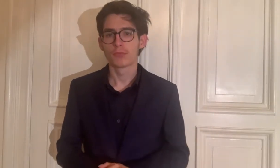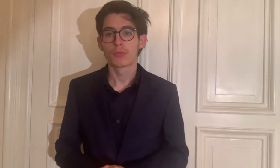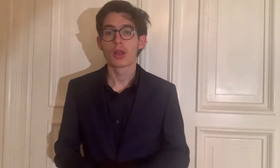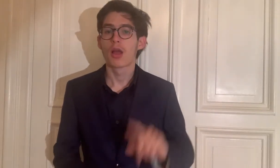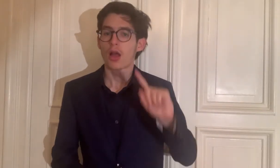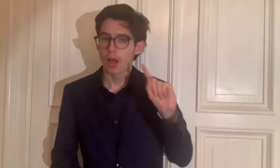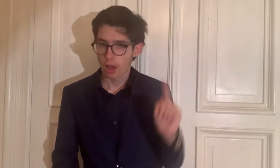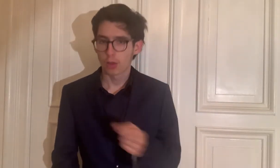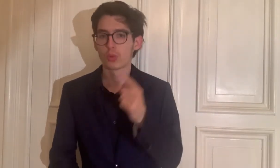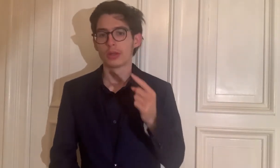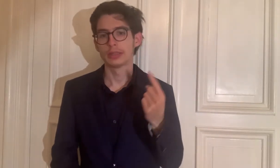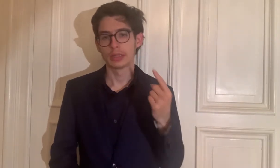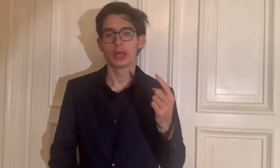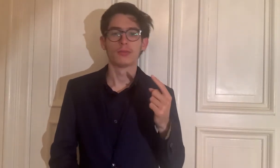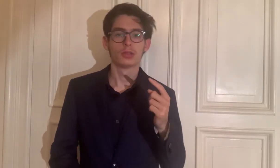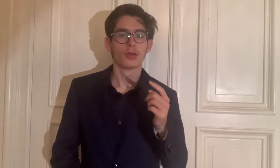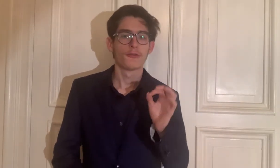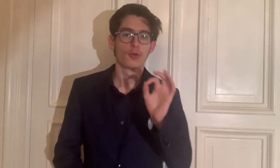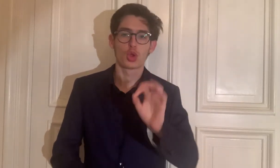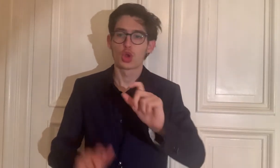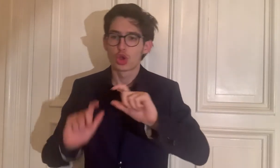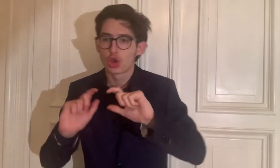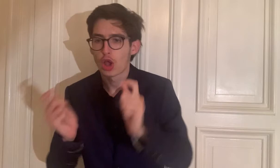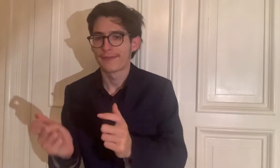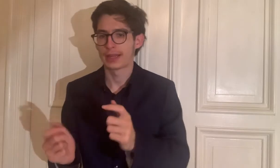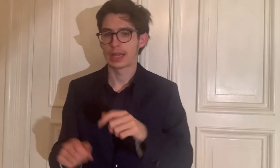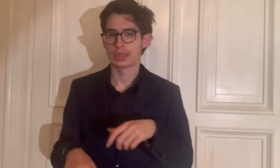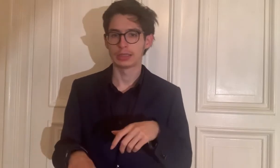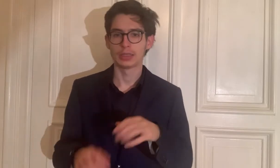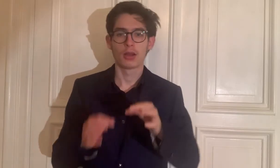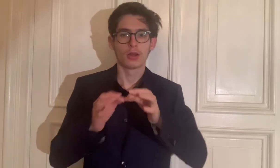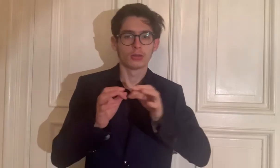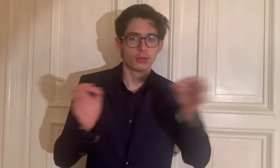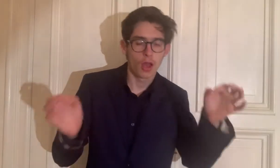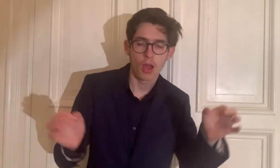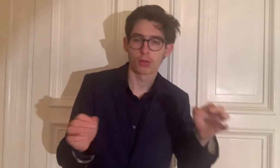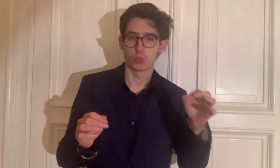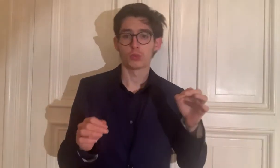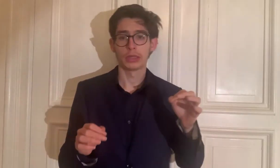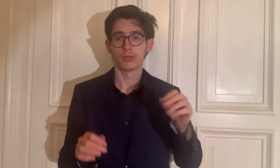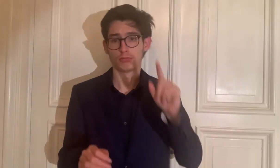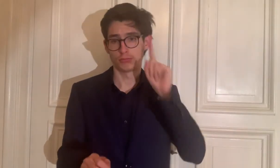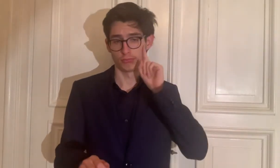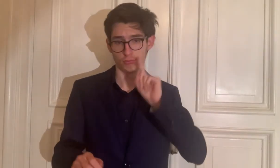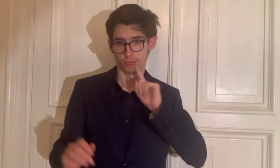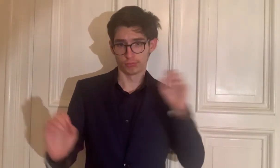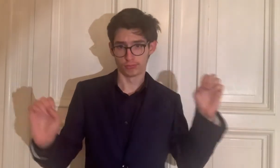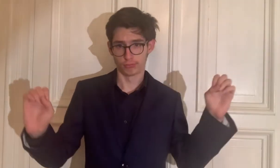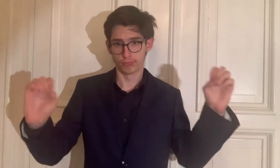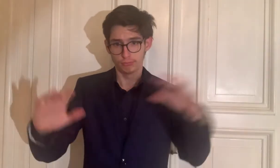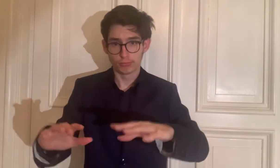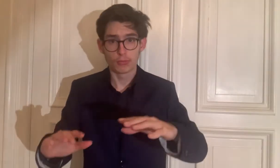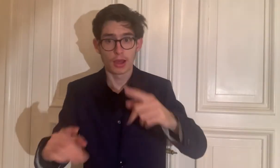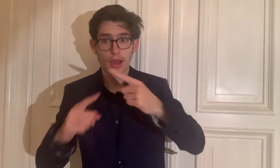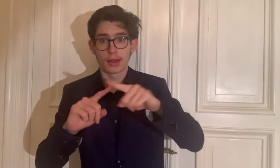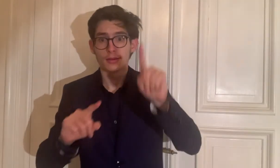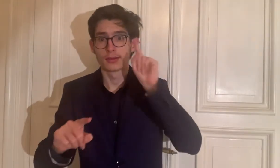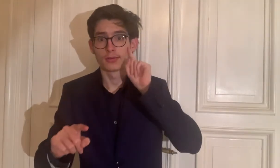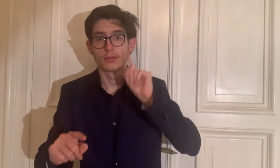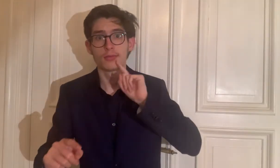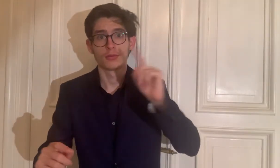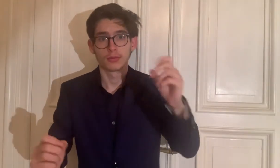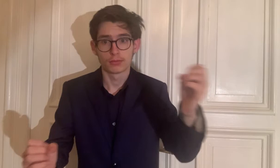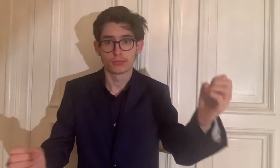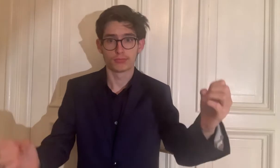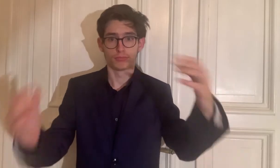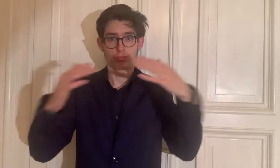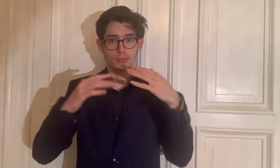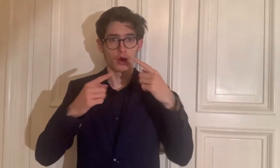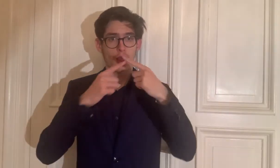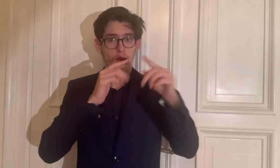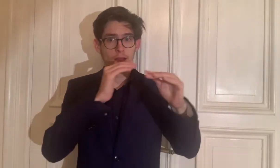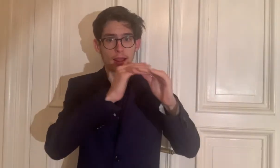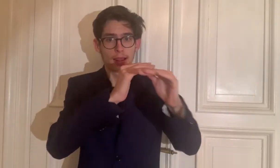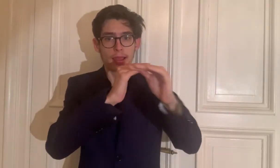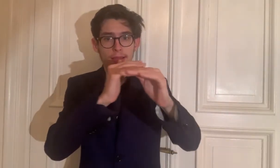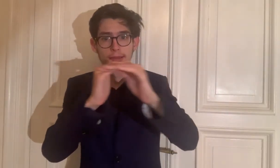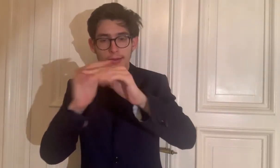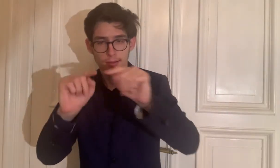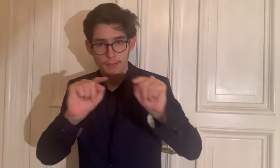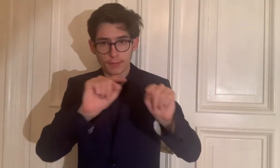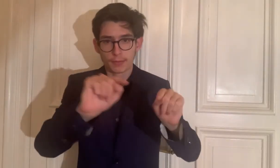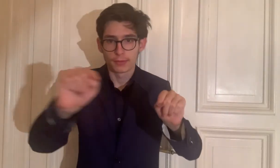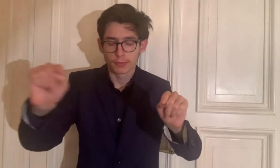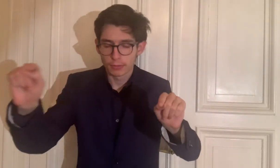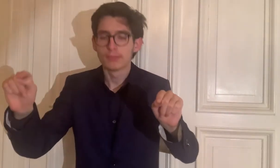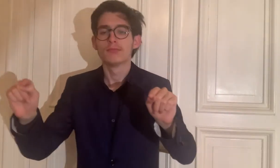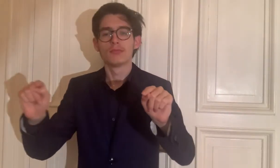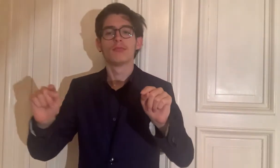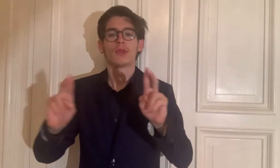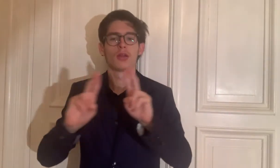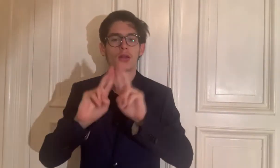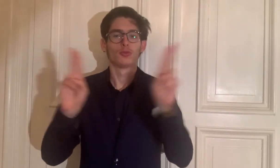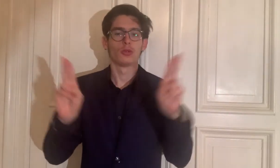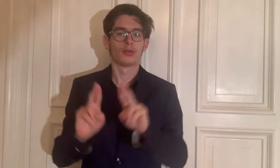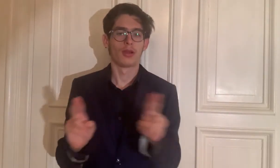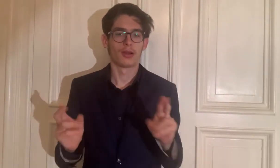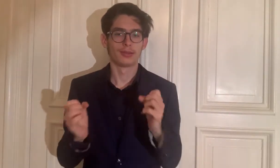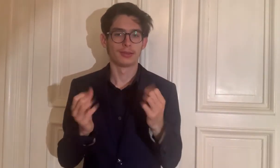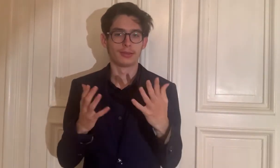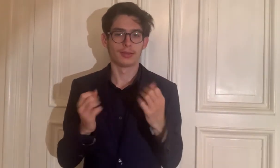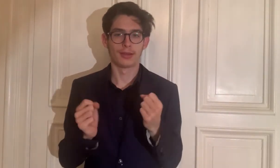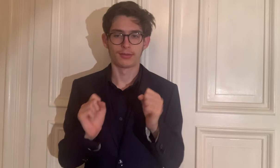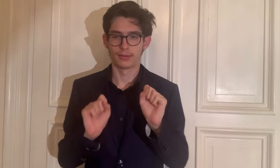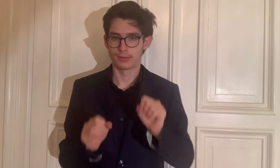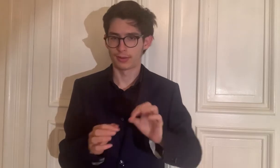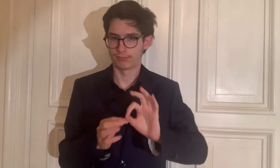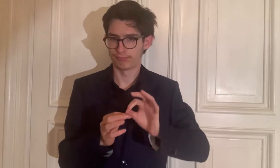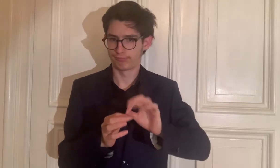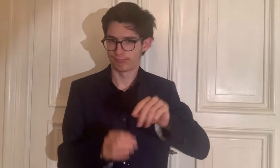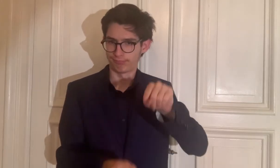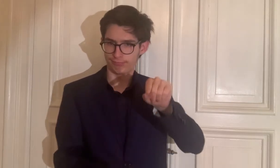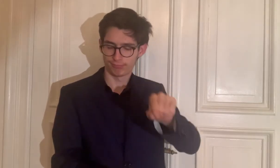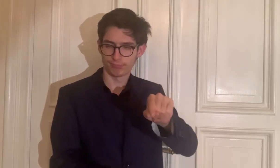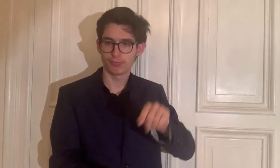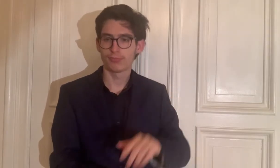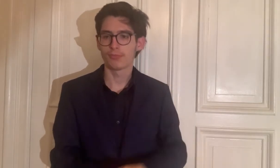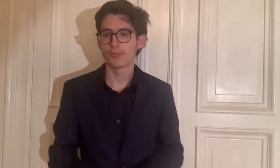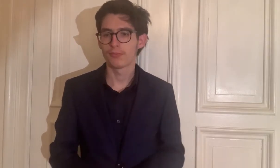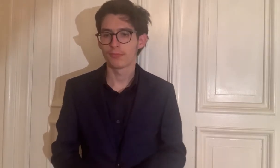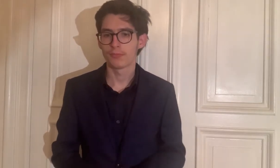Außerdem kann sie für die Konferenzen oder Tagungen für Gehörlose aus anderen Ländern in der International Sign Language dolmetschen.